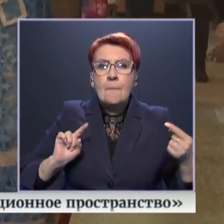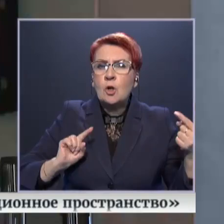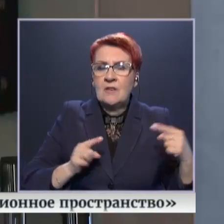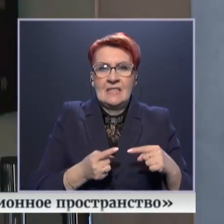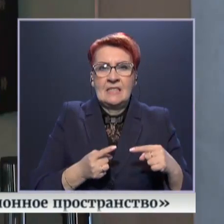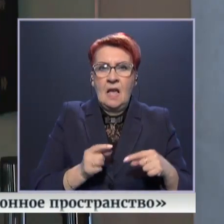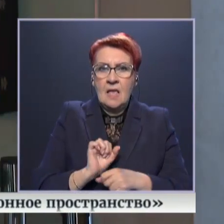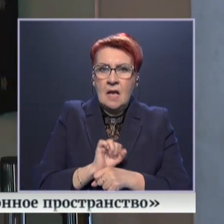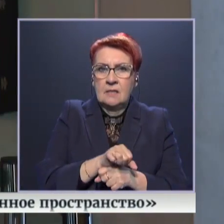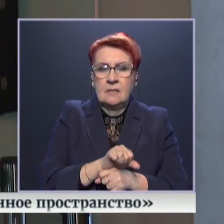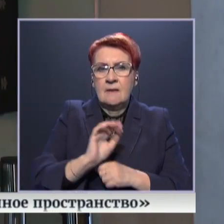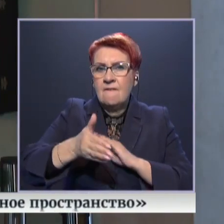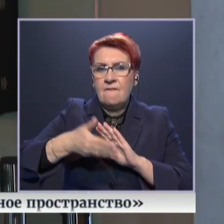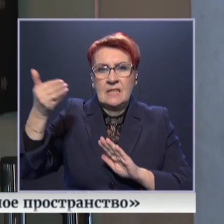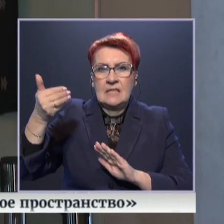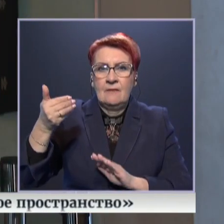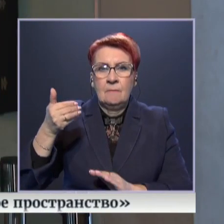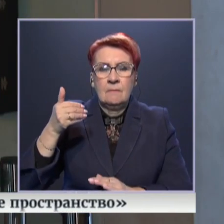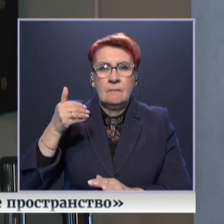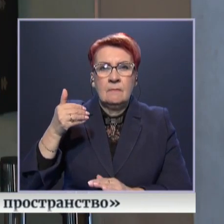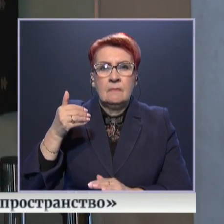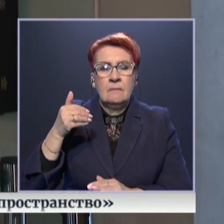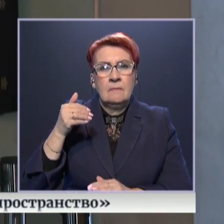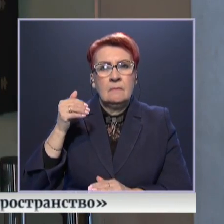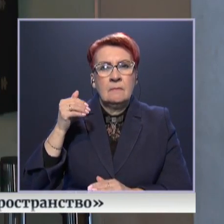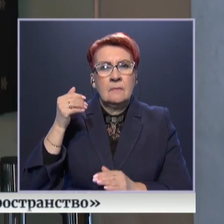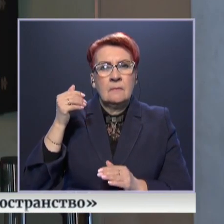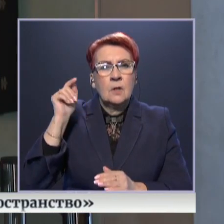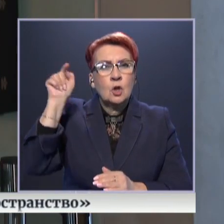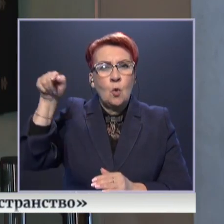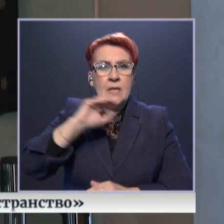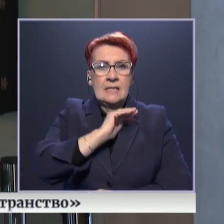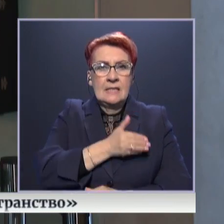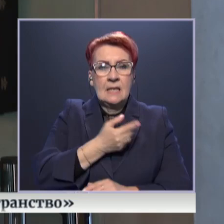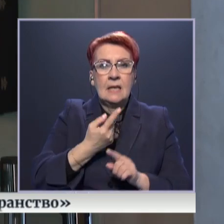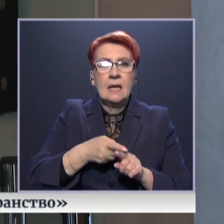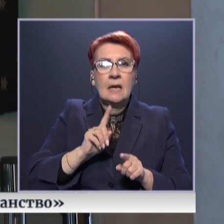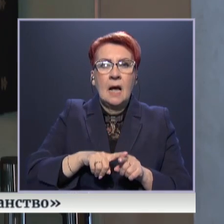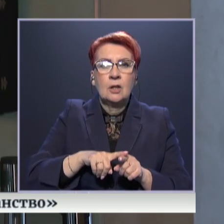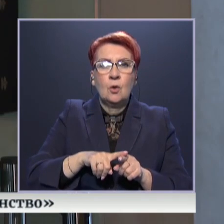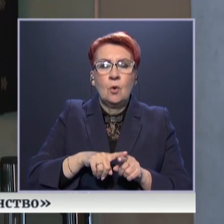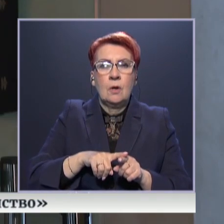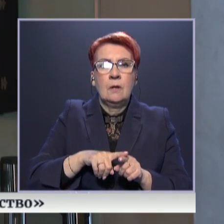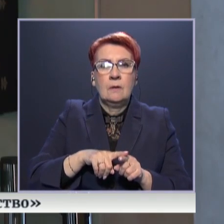вызовом той той силы которые которые неоднократно в